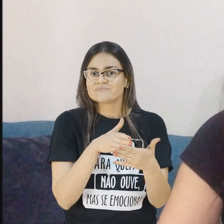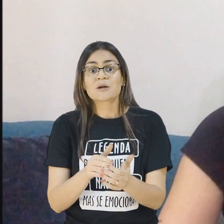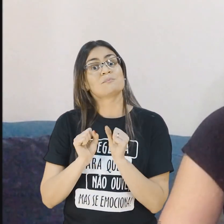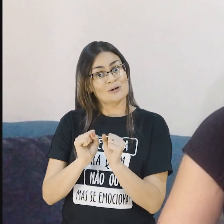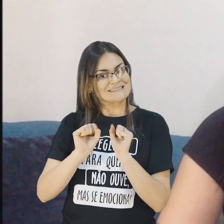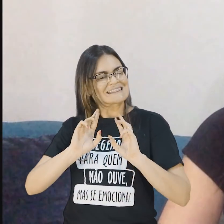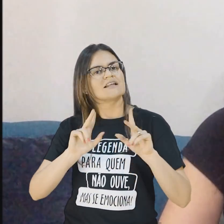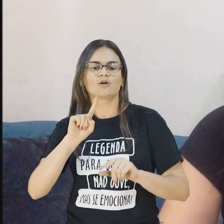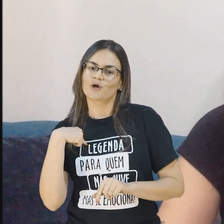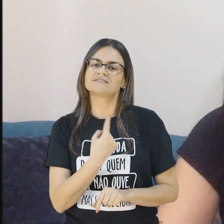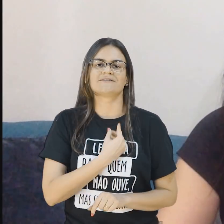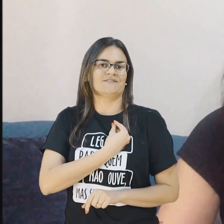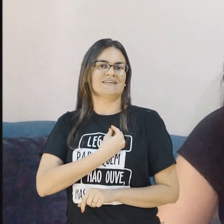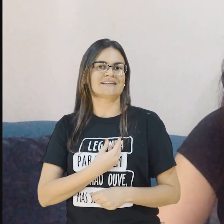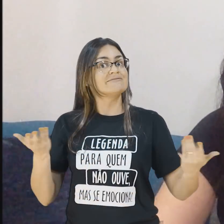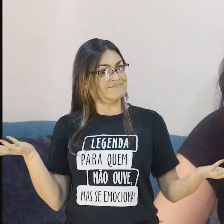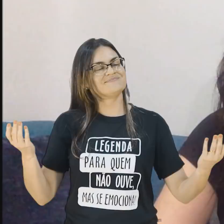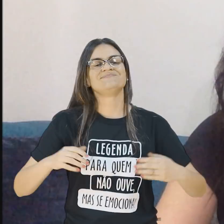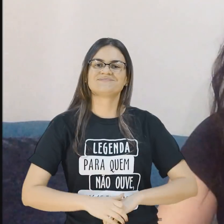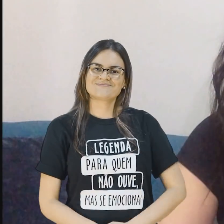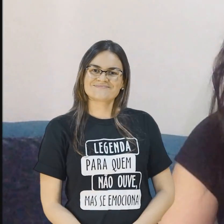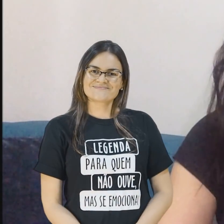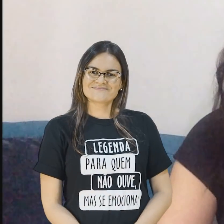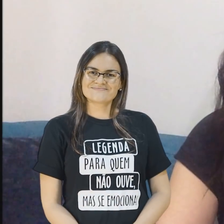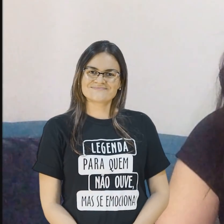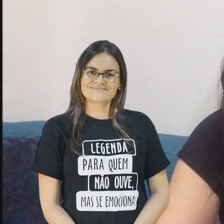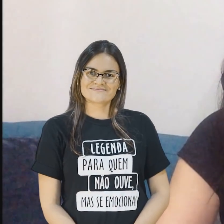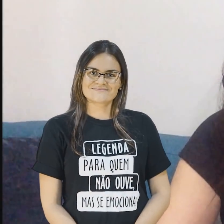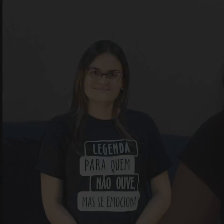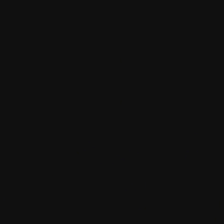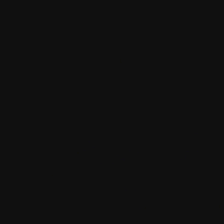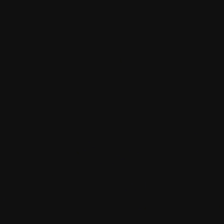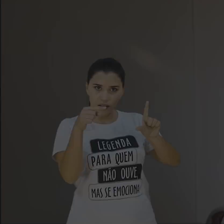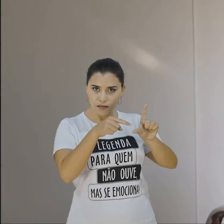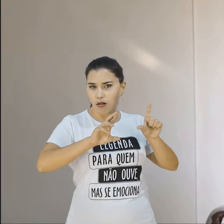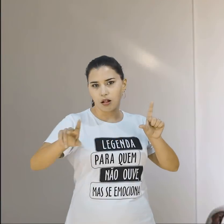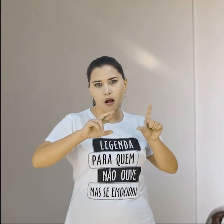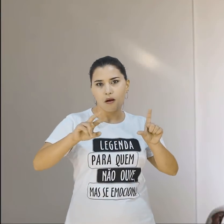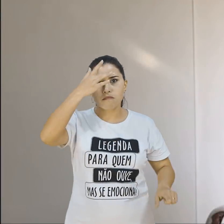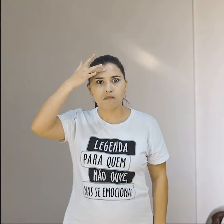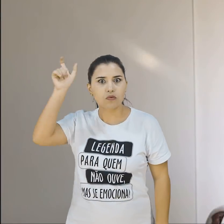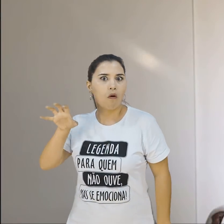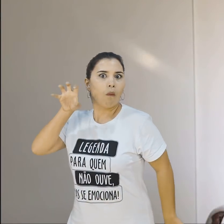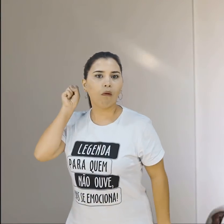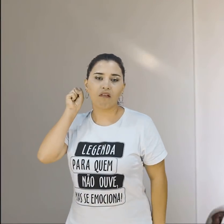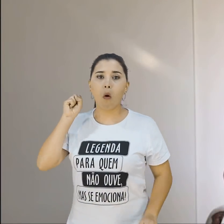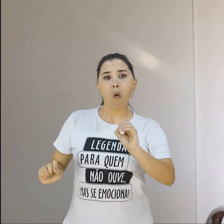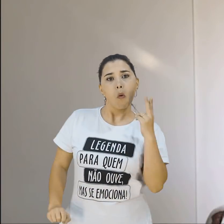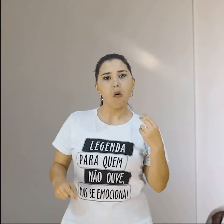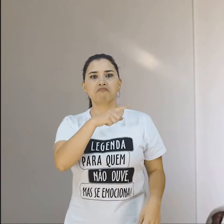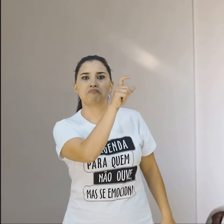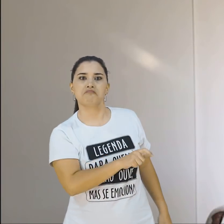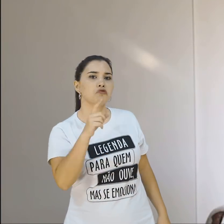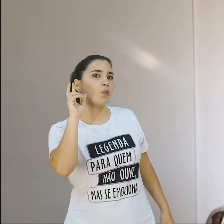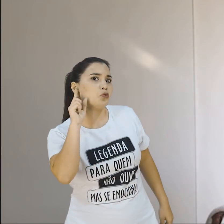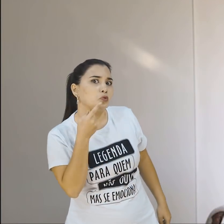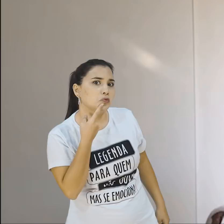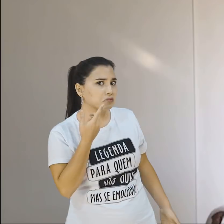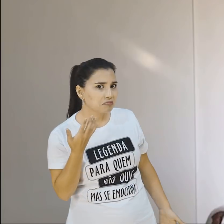a gente ainda vai ter alguma dificuldade que pode fazer diferença na nossa vida. [Paula] A legenda não é pra gente que não ouve,